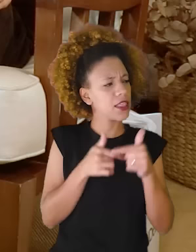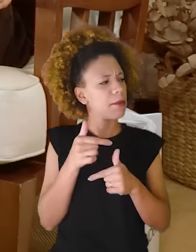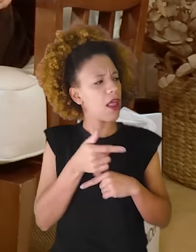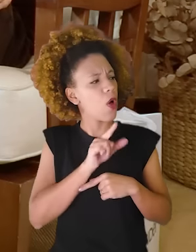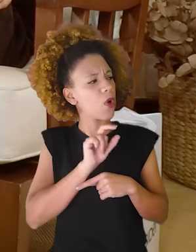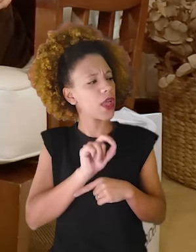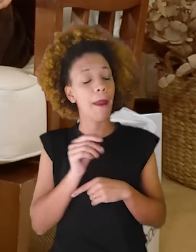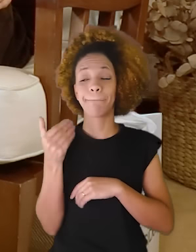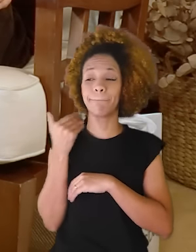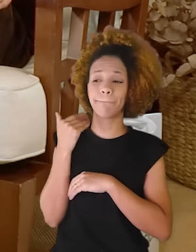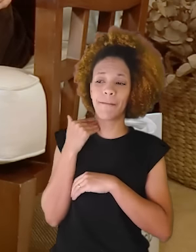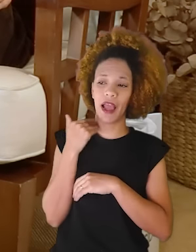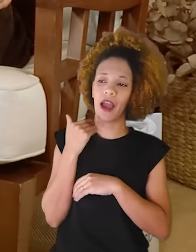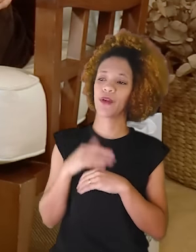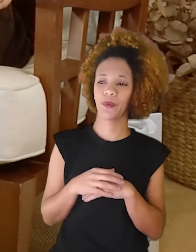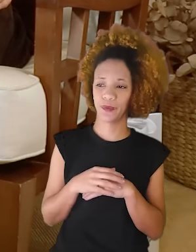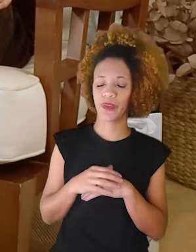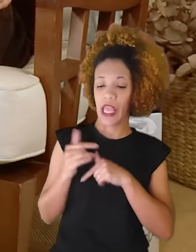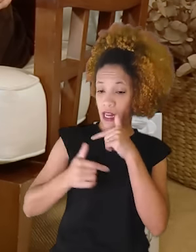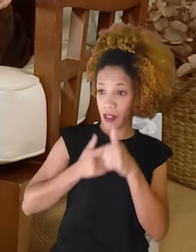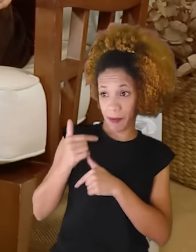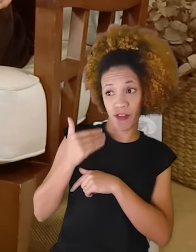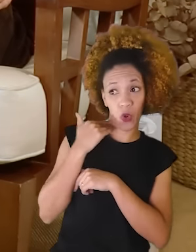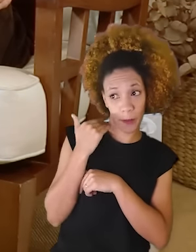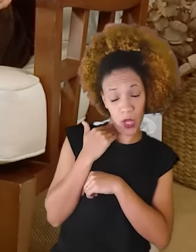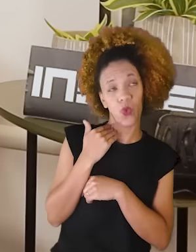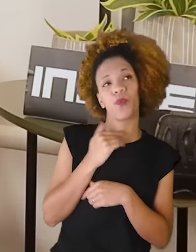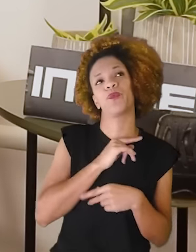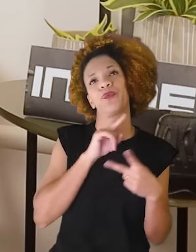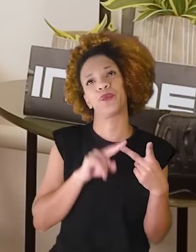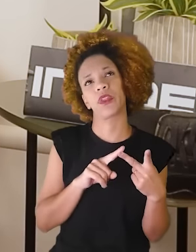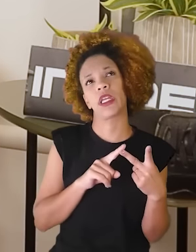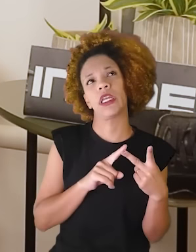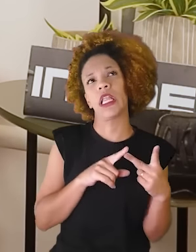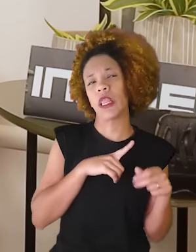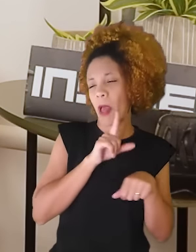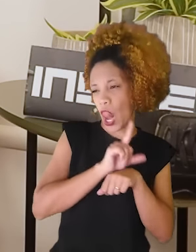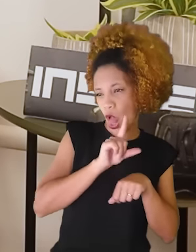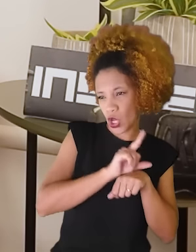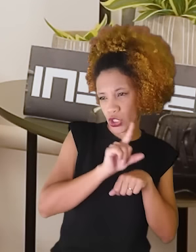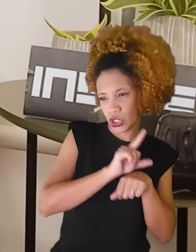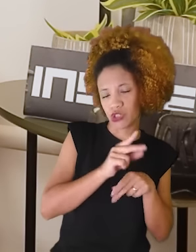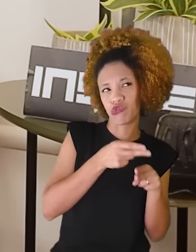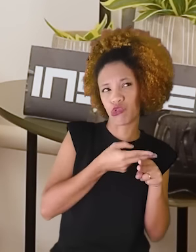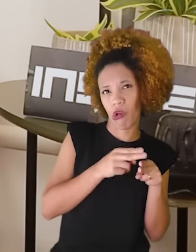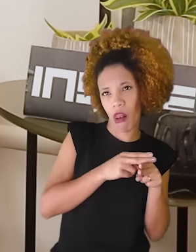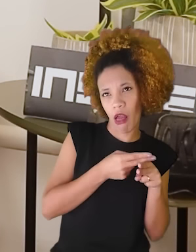que antes ele era bancário cara ele era bancário Aí depois ele foi ter um uma loja de chocolate aí